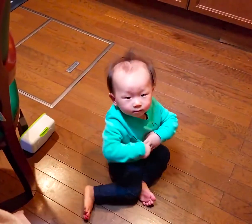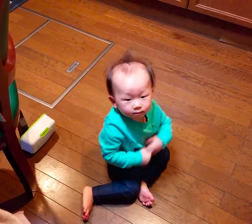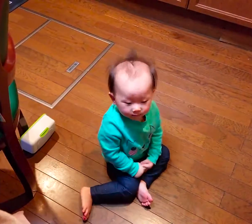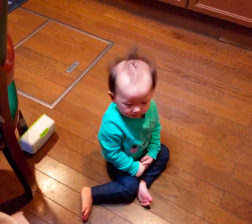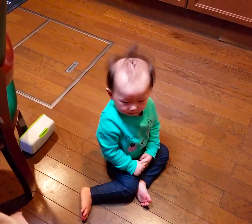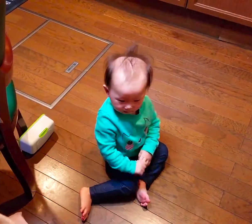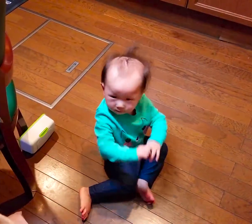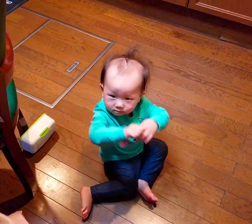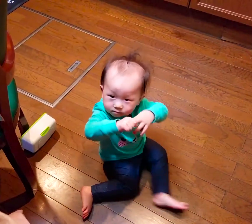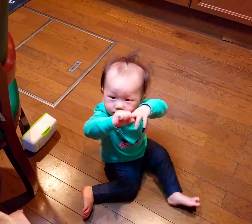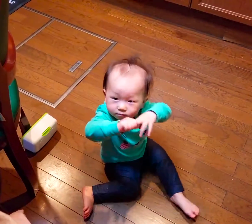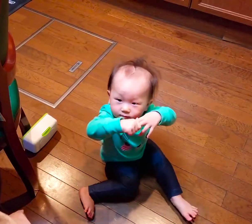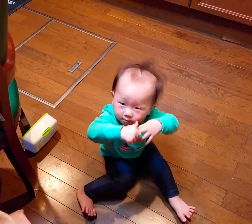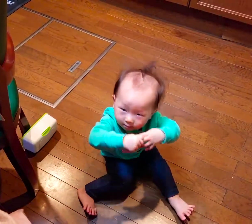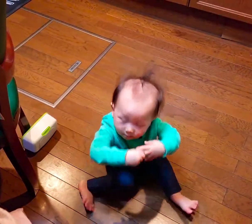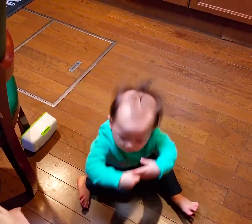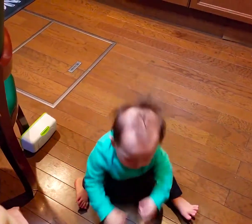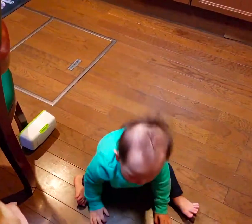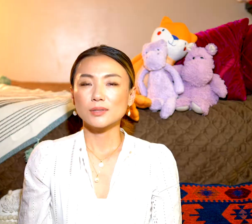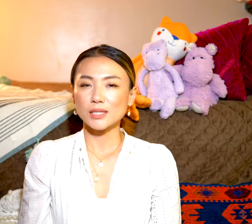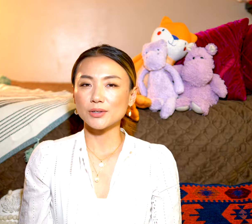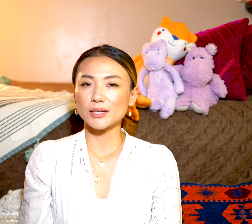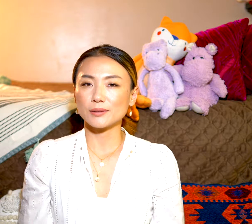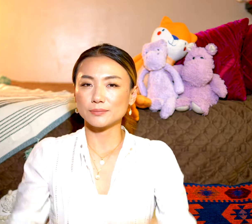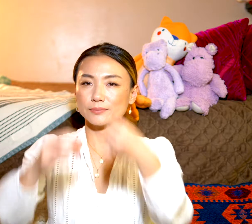Cherry （サイン） Yes Cherry （サイン） Cherry